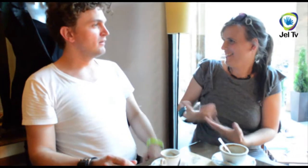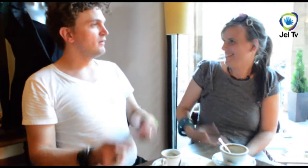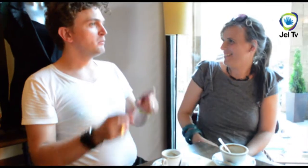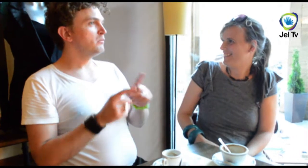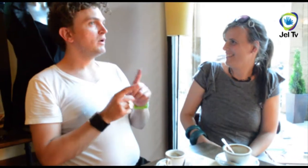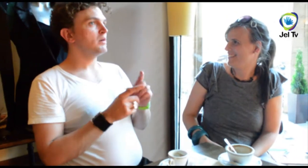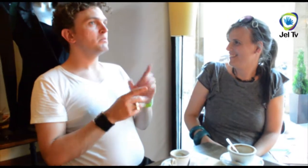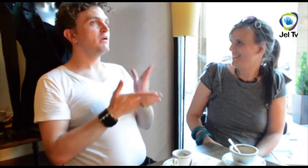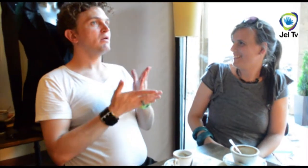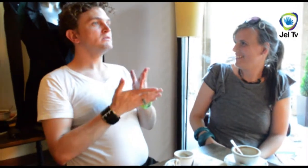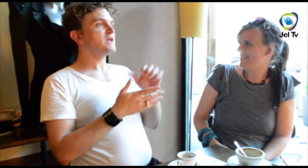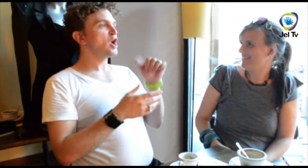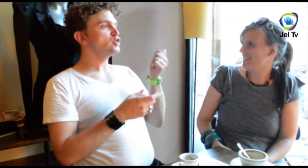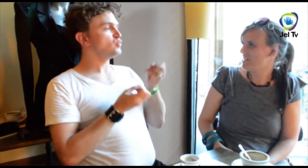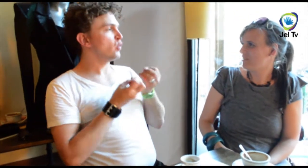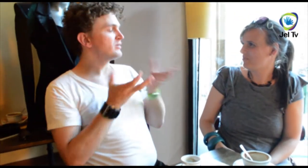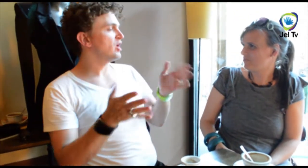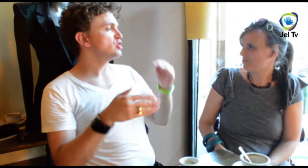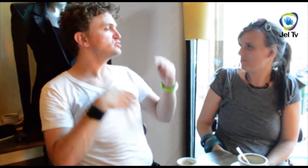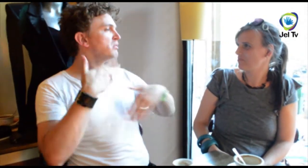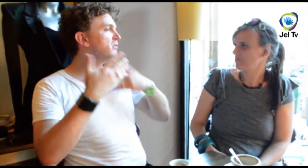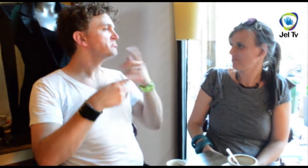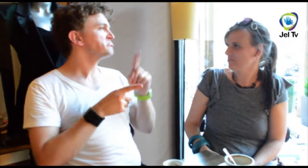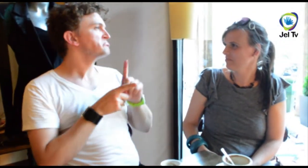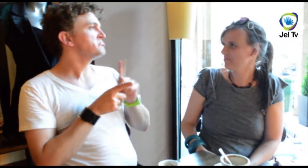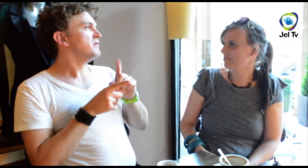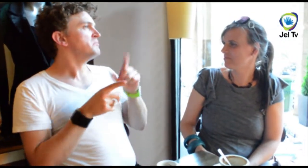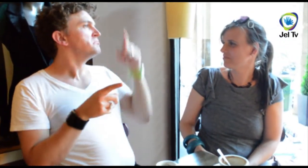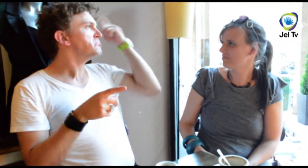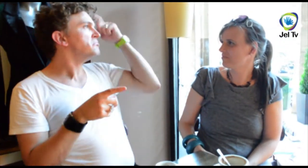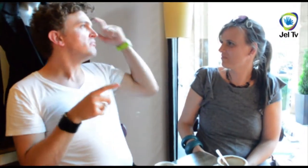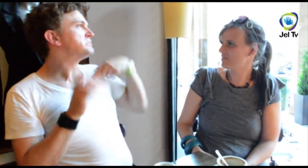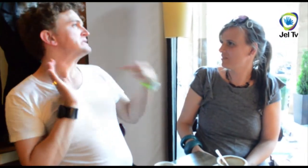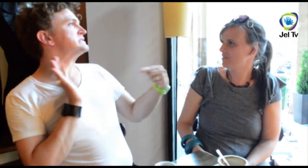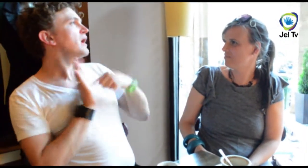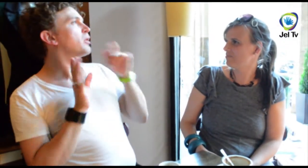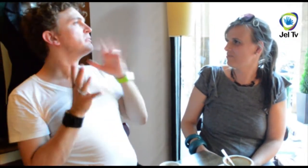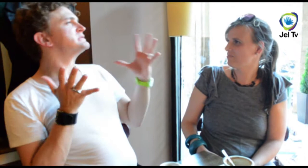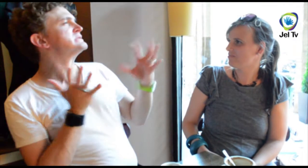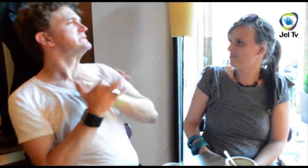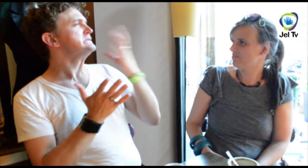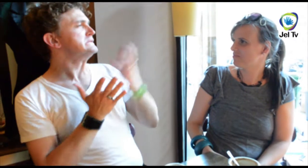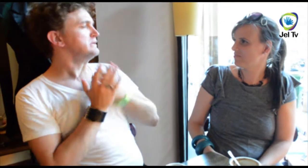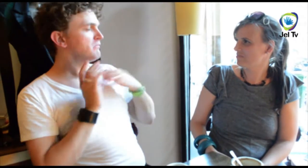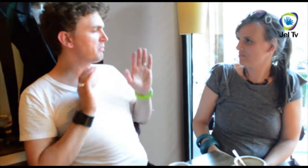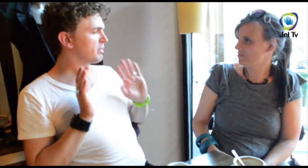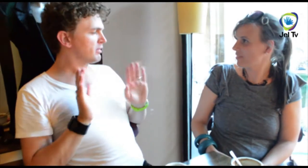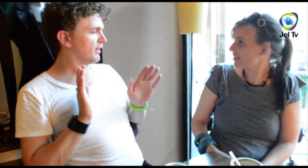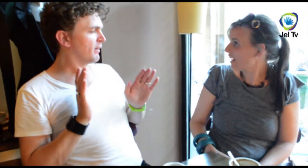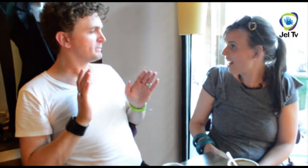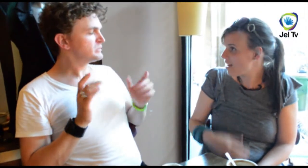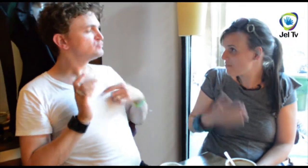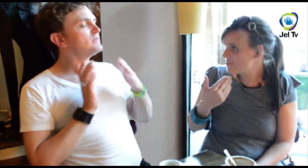Már az első kiadásban nem vettem komolyan, nem volt célom megnyerni.